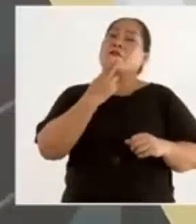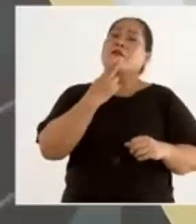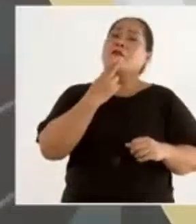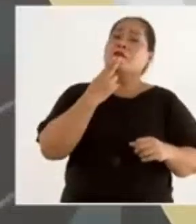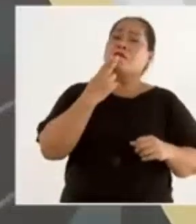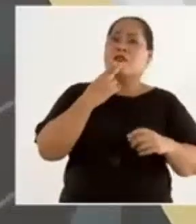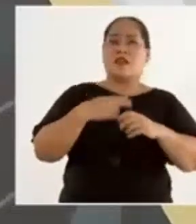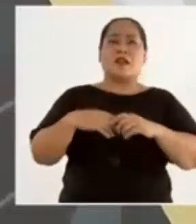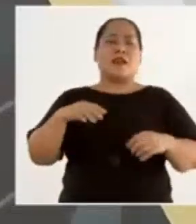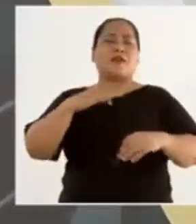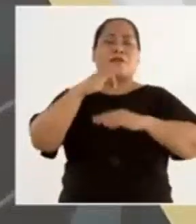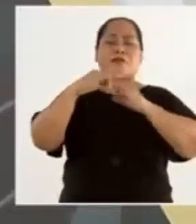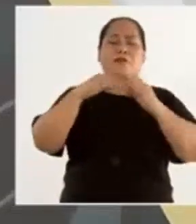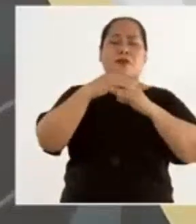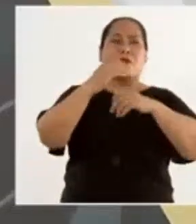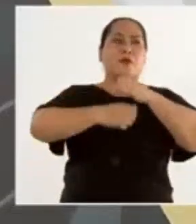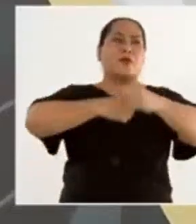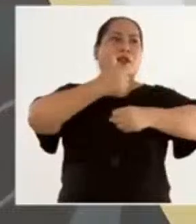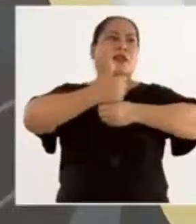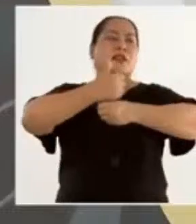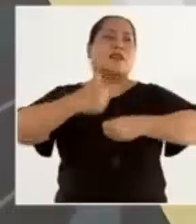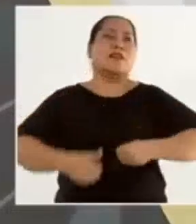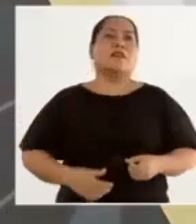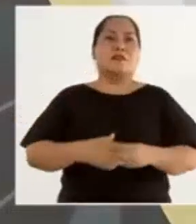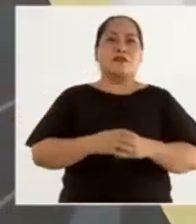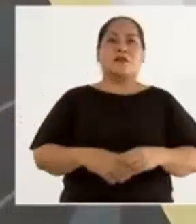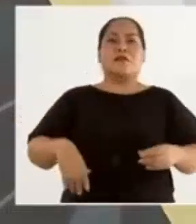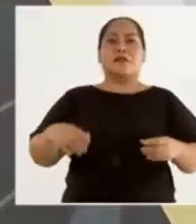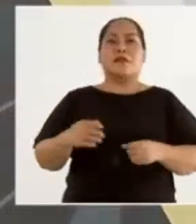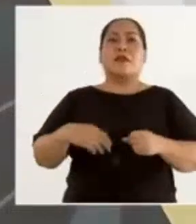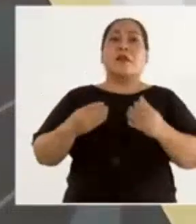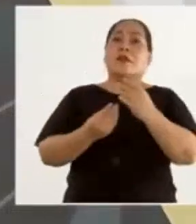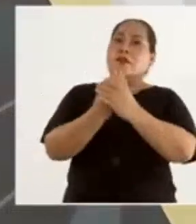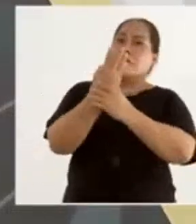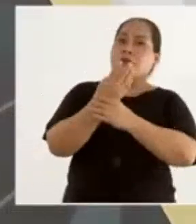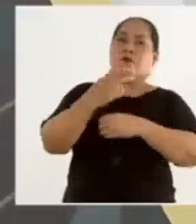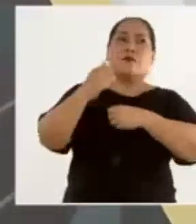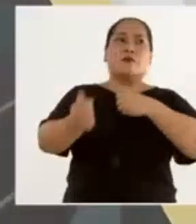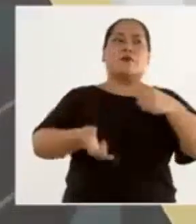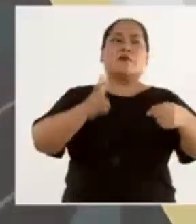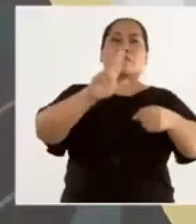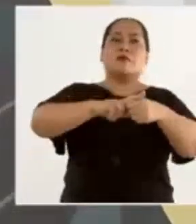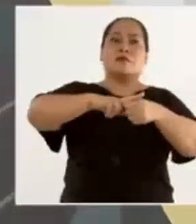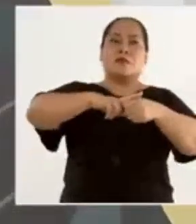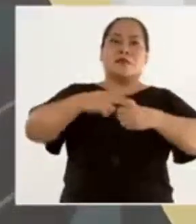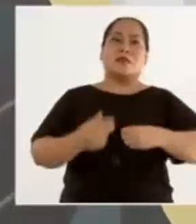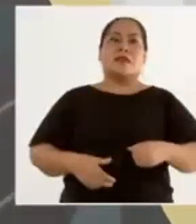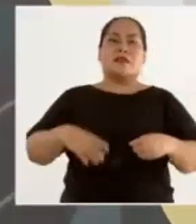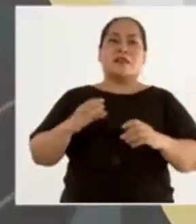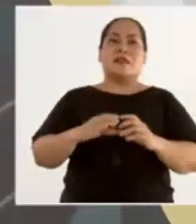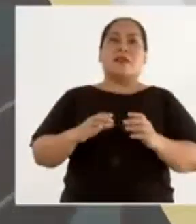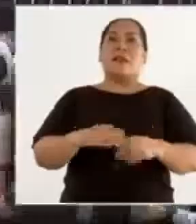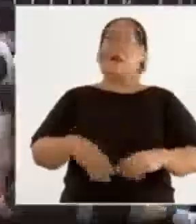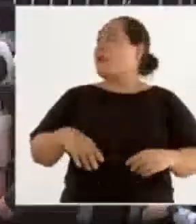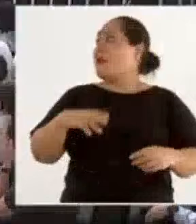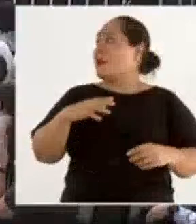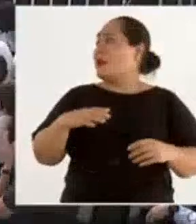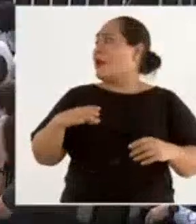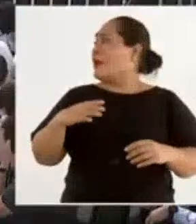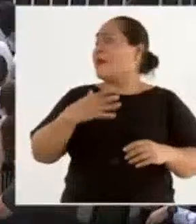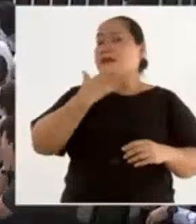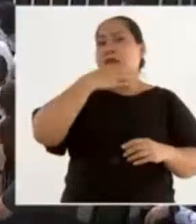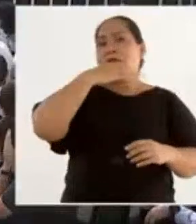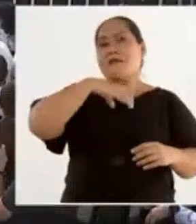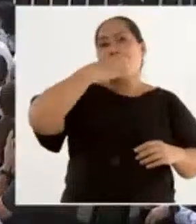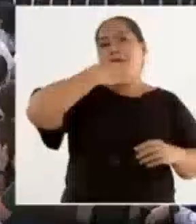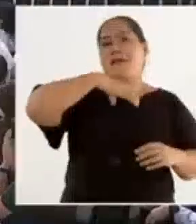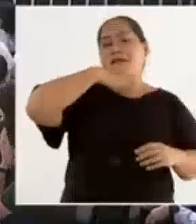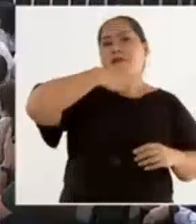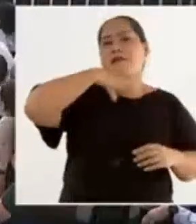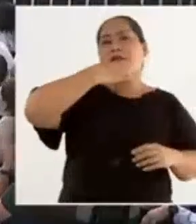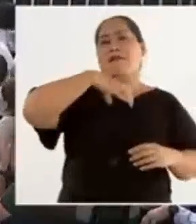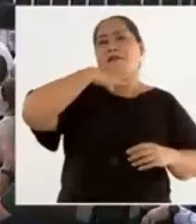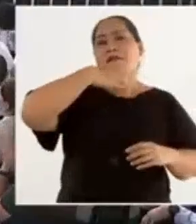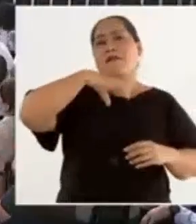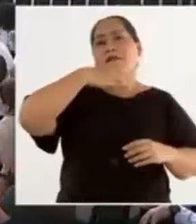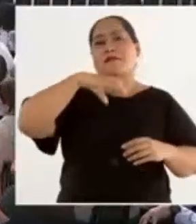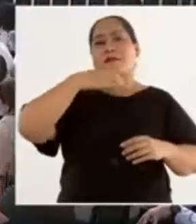la construcción del nuevo Hospital General de Cárdenas, que va a sustituir al viejo.